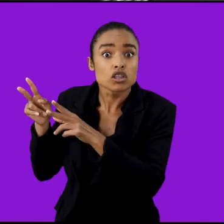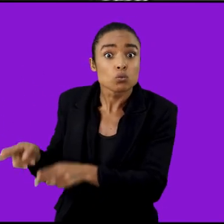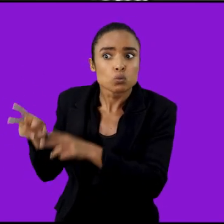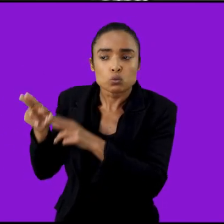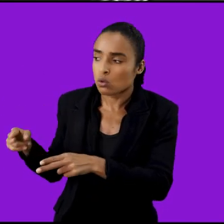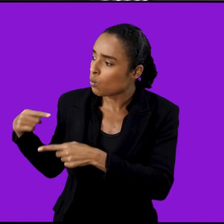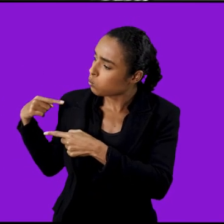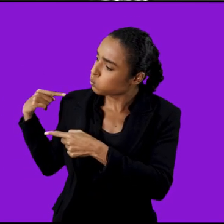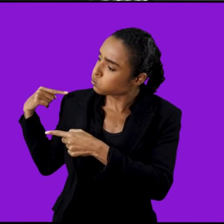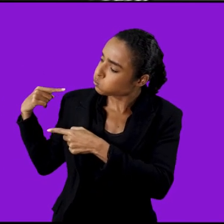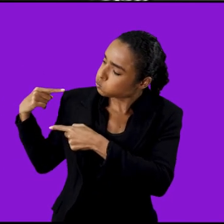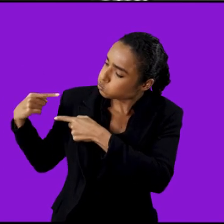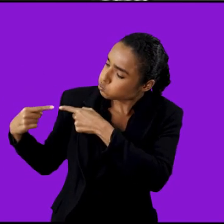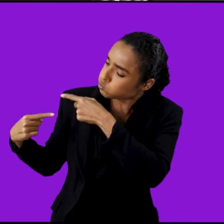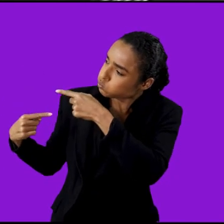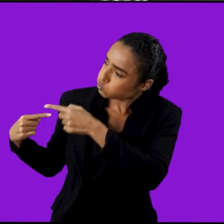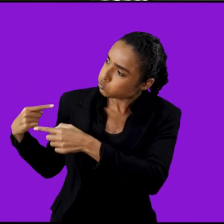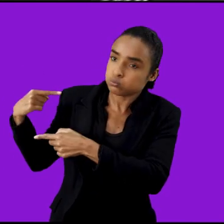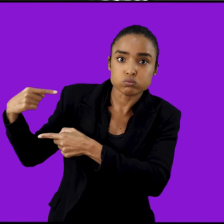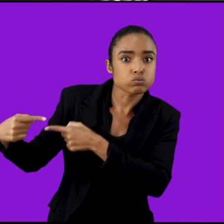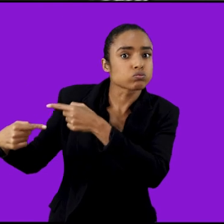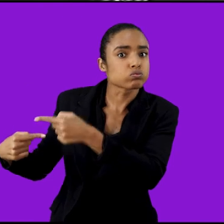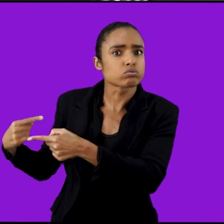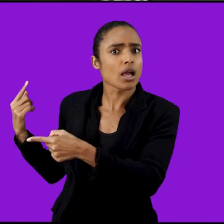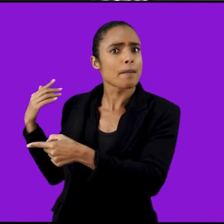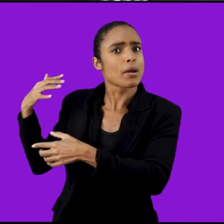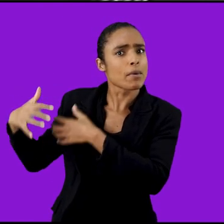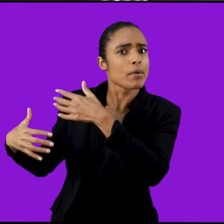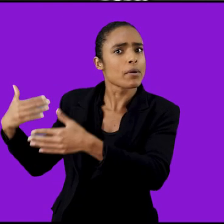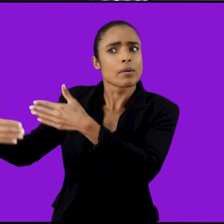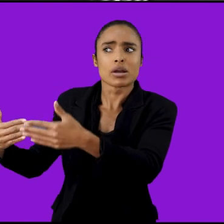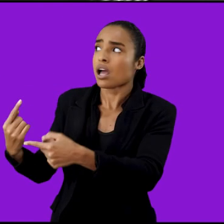Até matéria-prima, né, design… Matéria-prima, a forma, manualidade, é muito